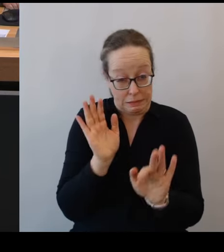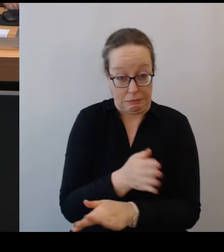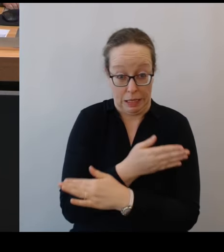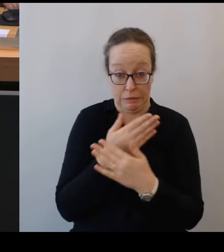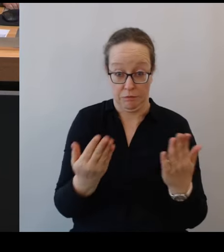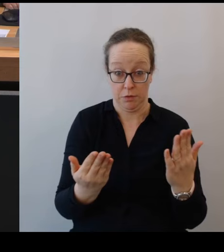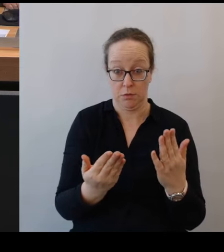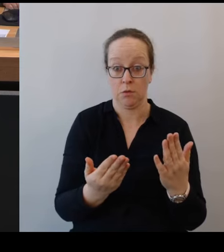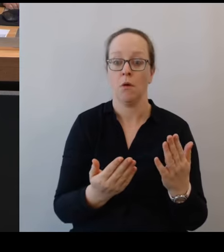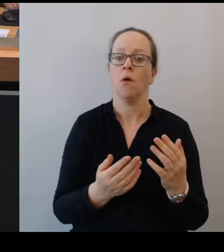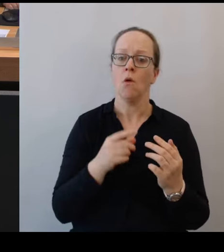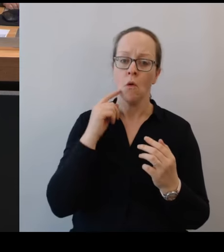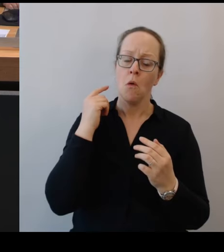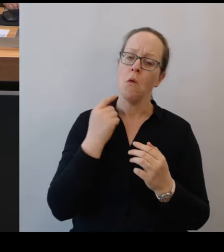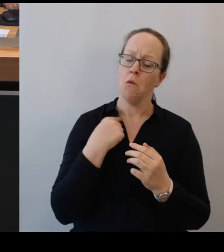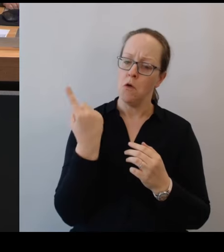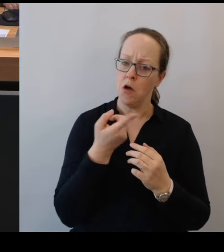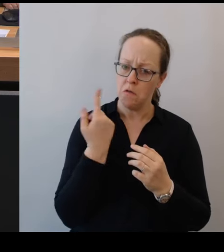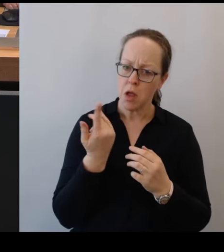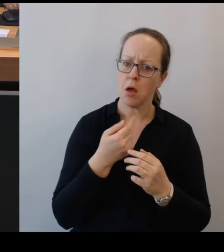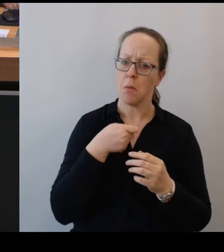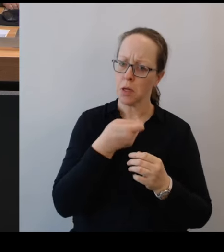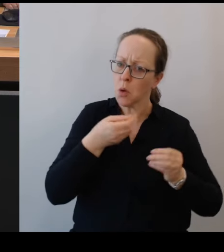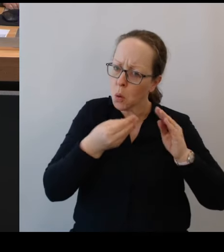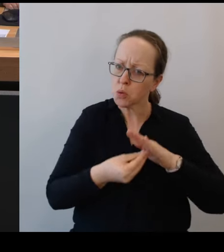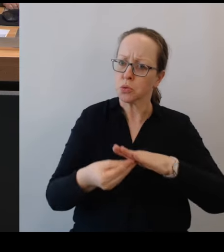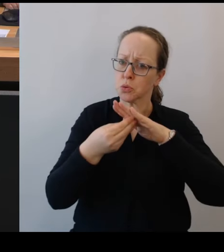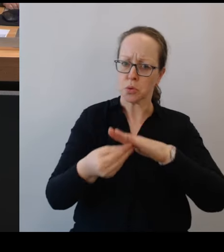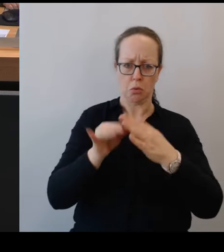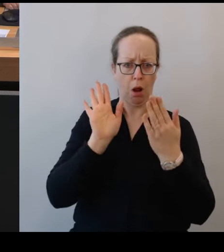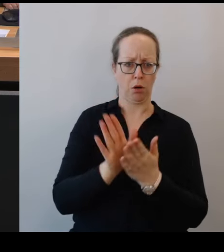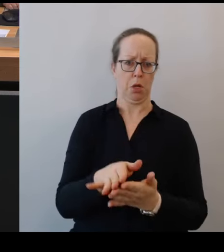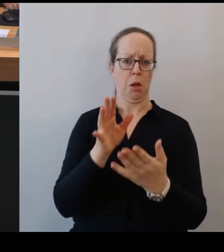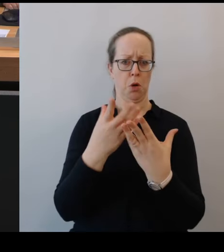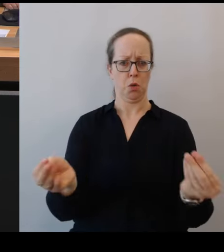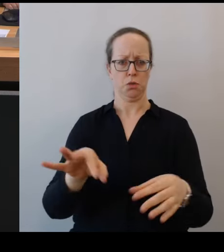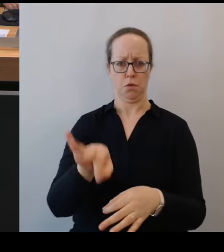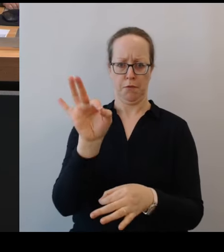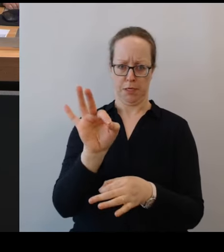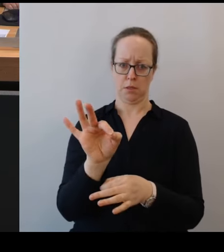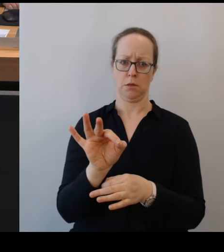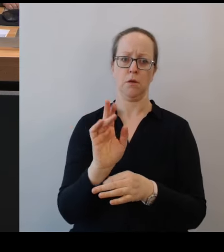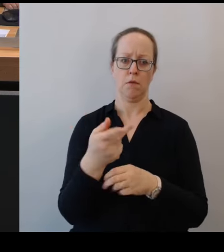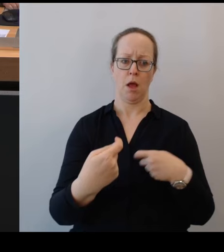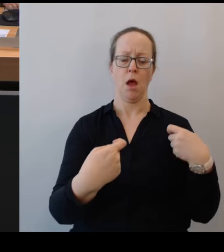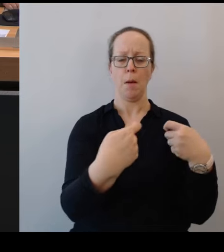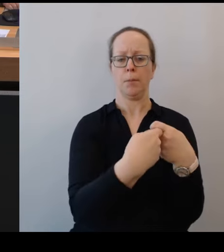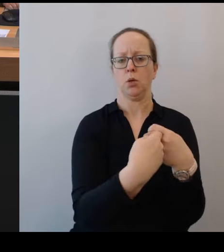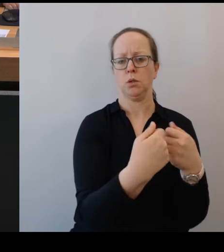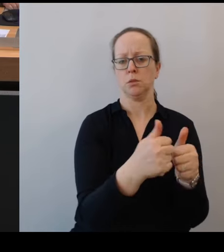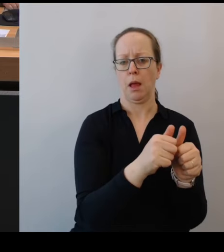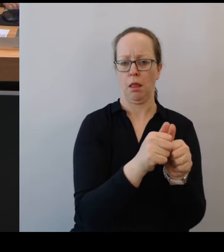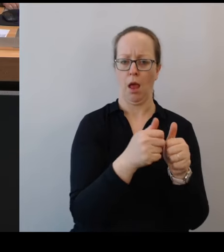werden wir dafür auch weiter streiten. Und ich will mal sagen, der politischen Apathie, die wir und der Einfalls und Mutlosigkeit, die wir sowohl von